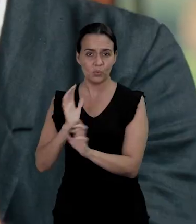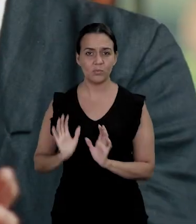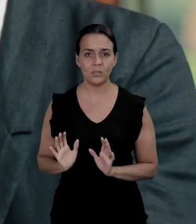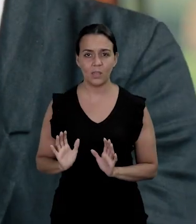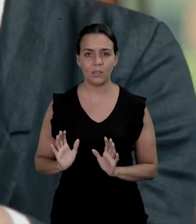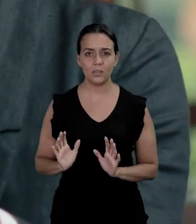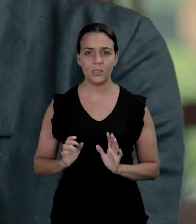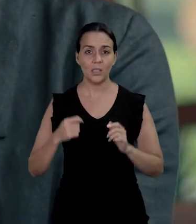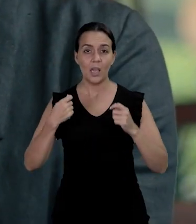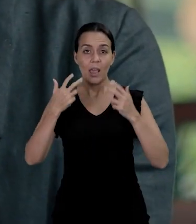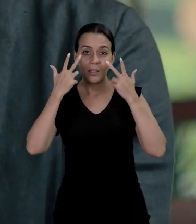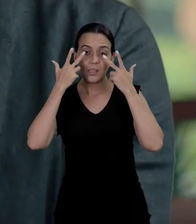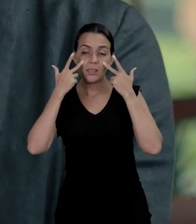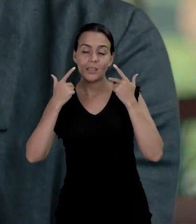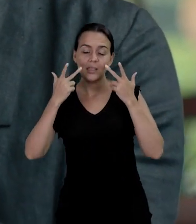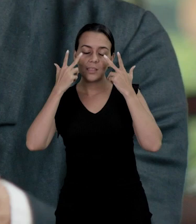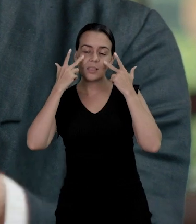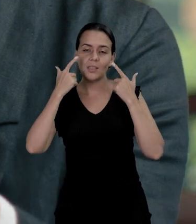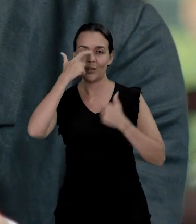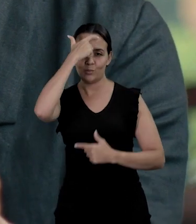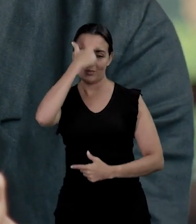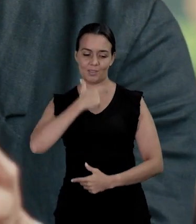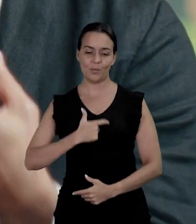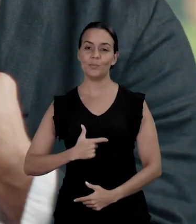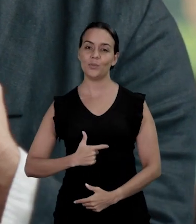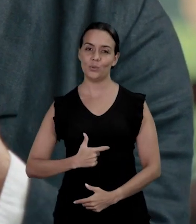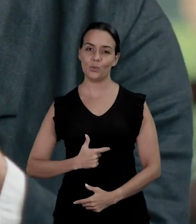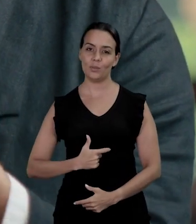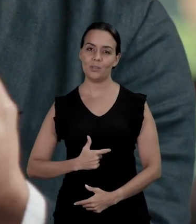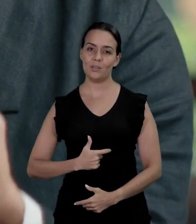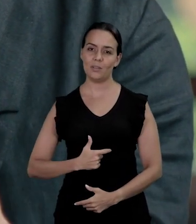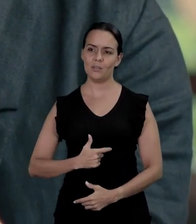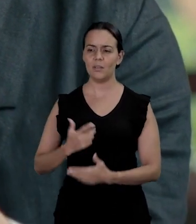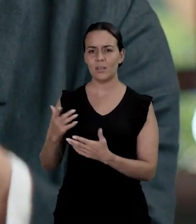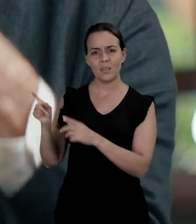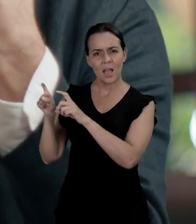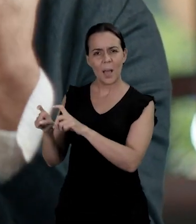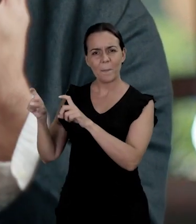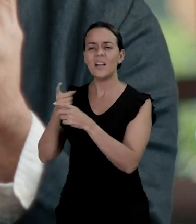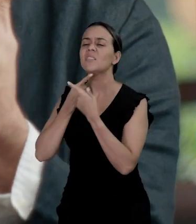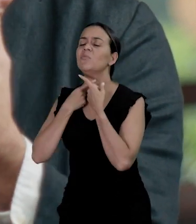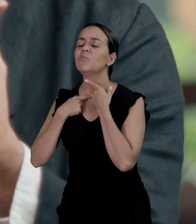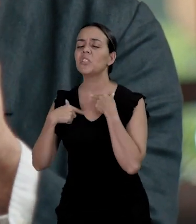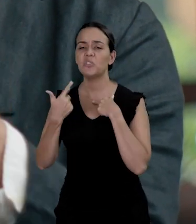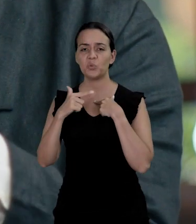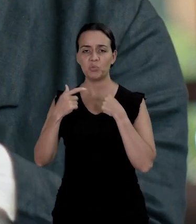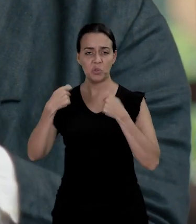Uma máquina, como ela não precisa se reproduzir e sobreviver, não tem desejo, não tem sentido, ela não tem porque ser criativa,